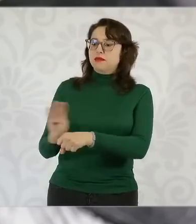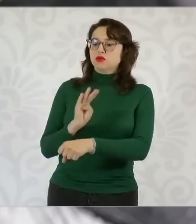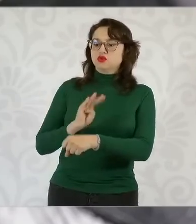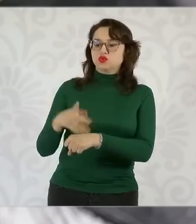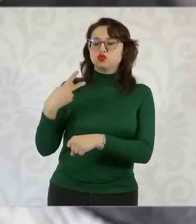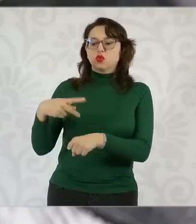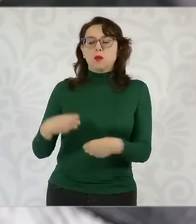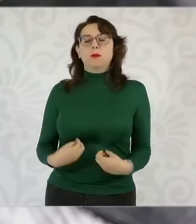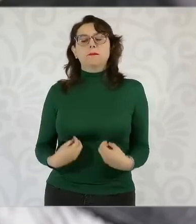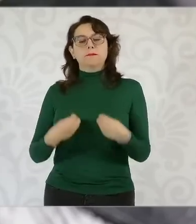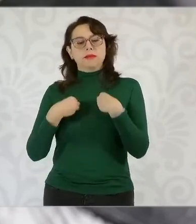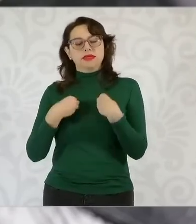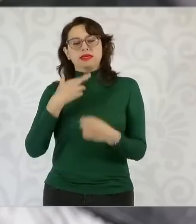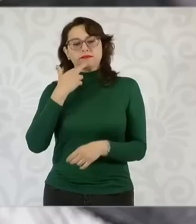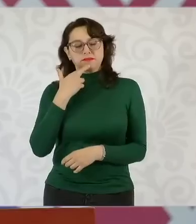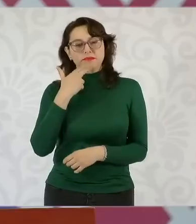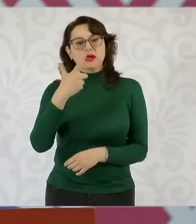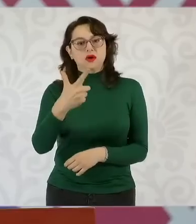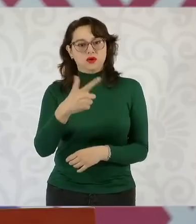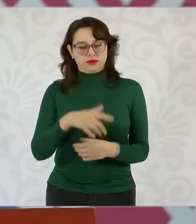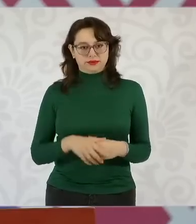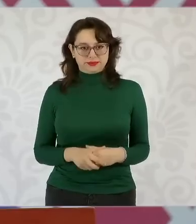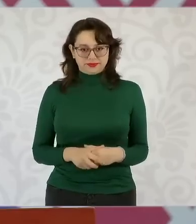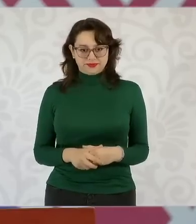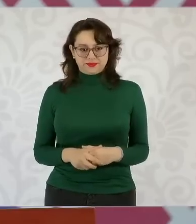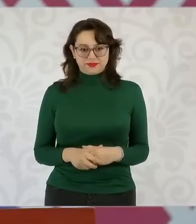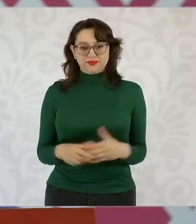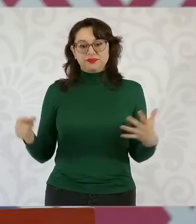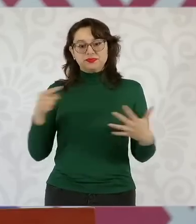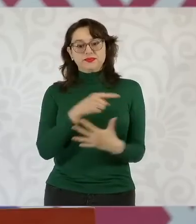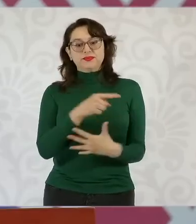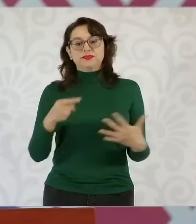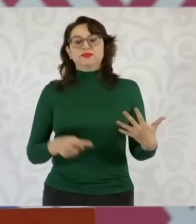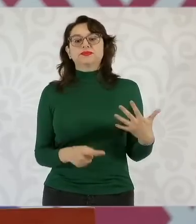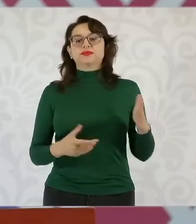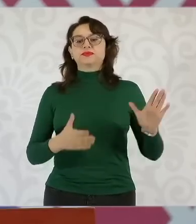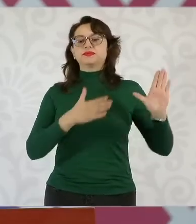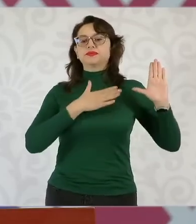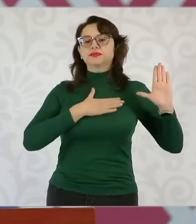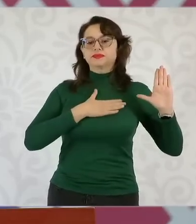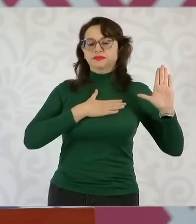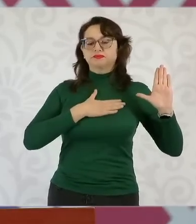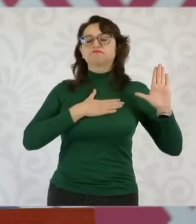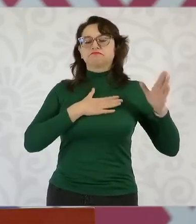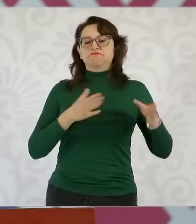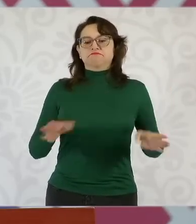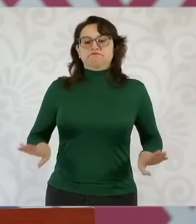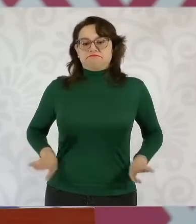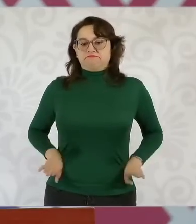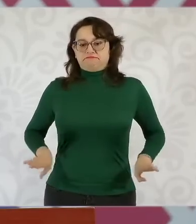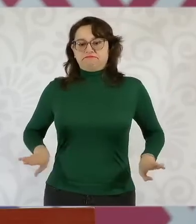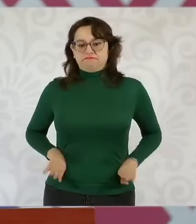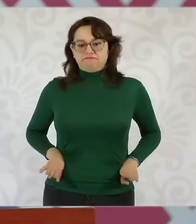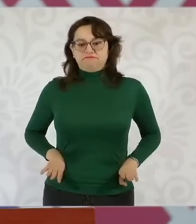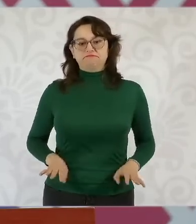vida y estos compromisos los hacemos en línea con nuestros valores que en general buscamos hacer lo